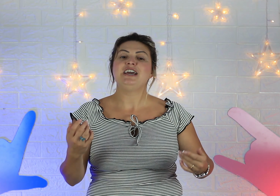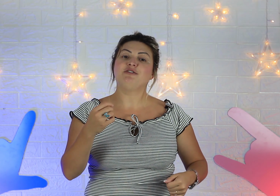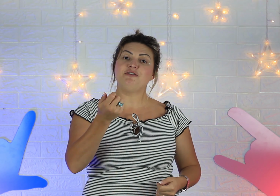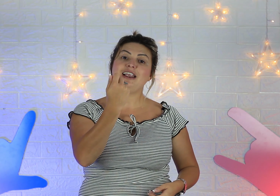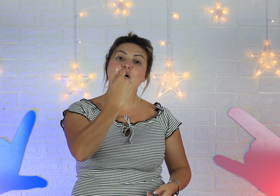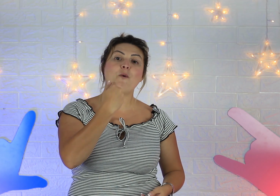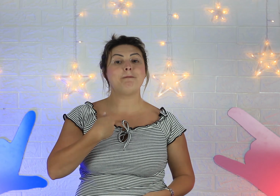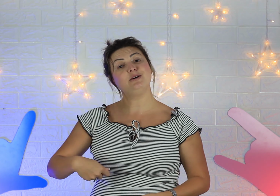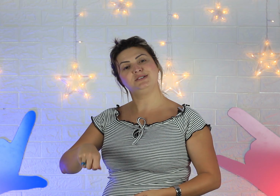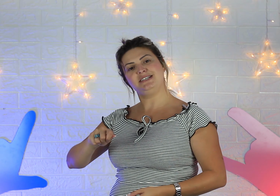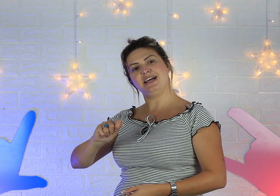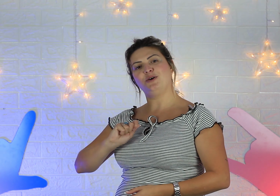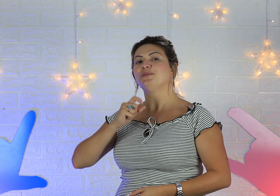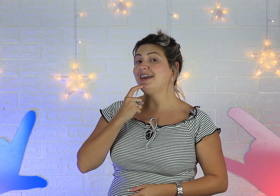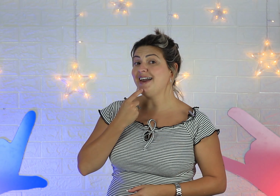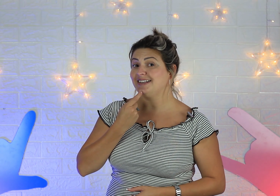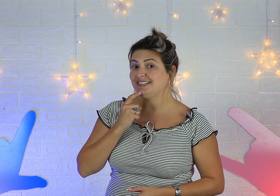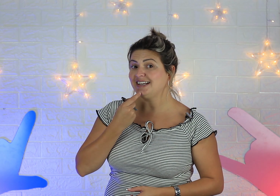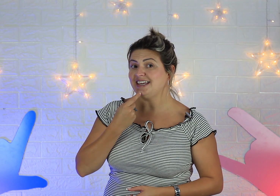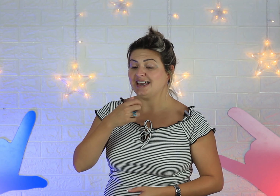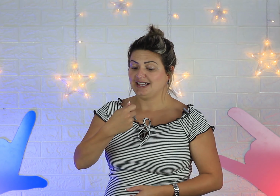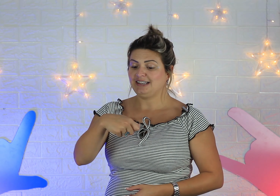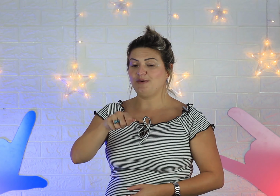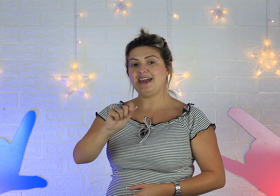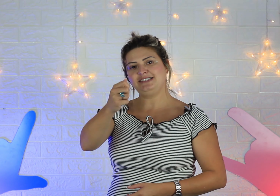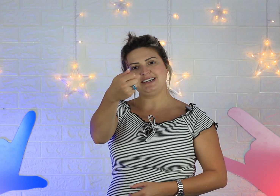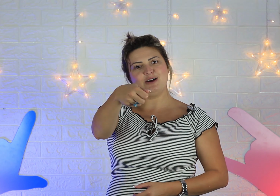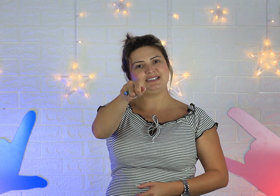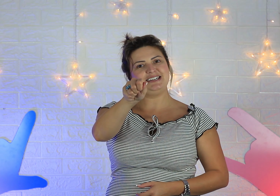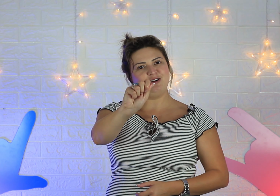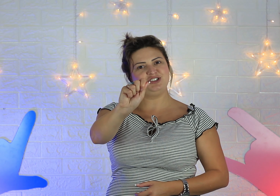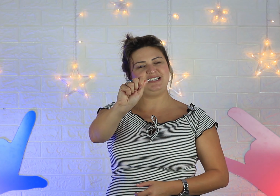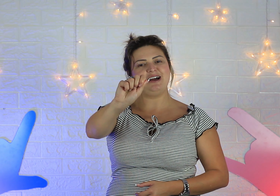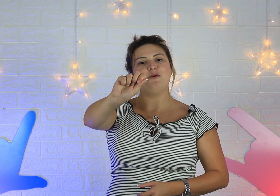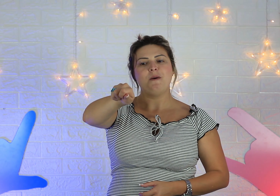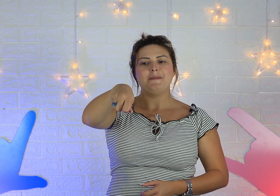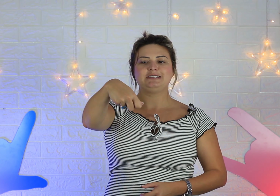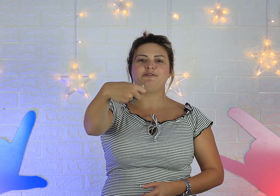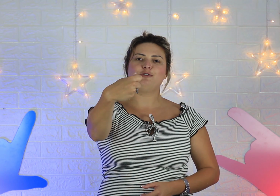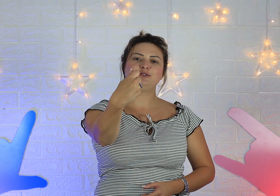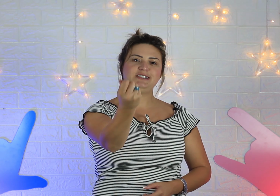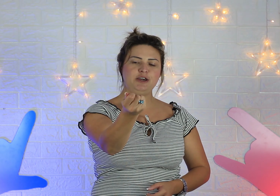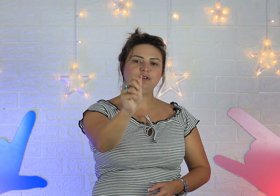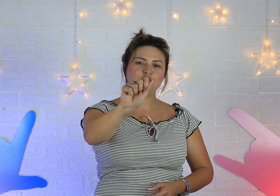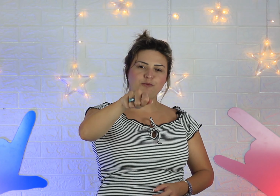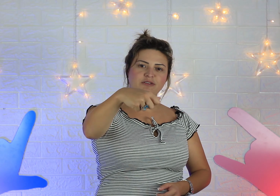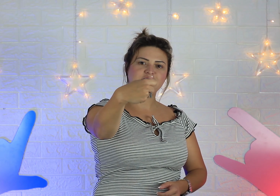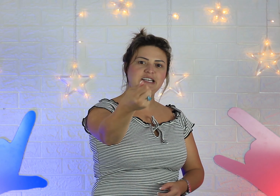nome eu vou falar ao meu sinal é esse daqui então esse aqui é o sinal de sinal se for o seu jogo